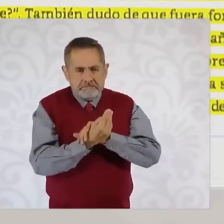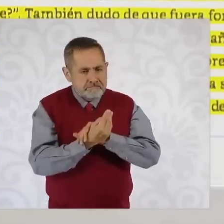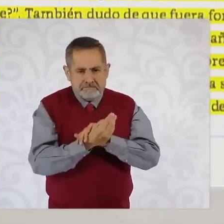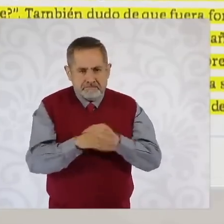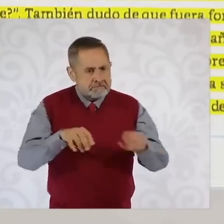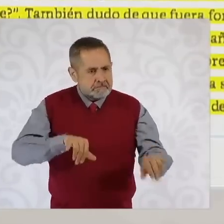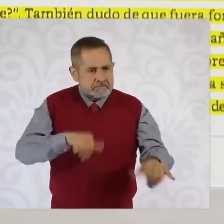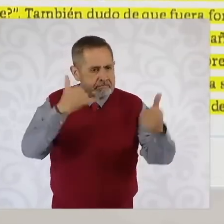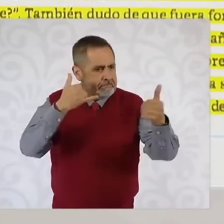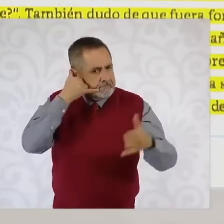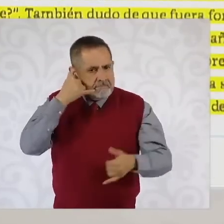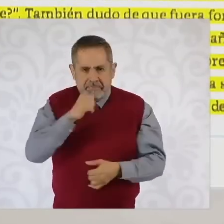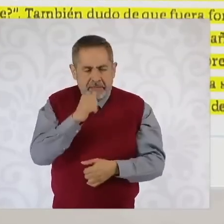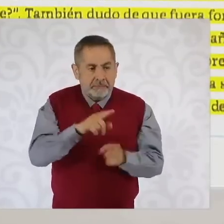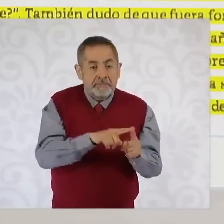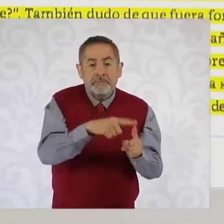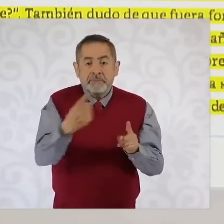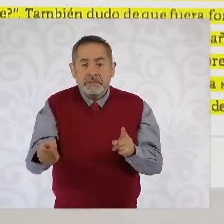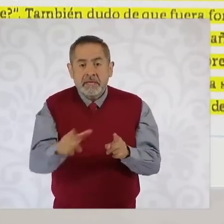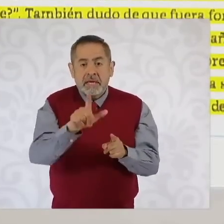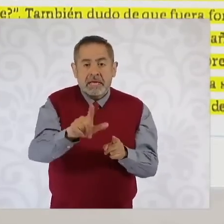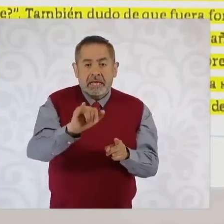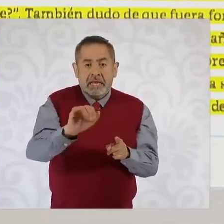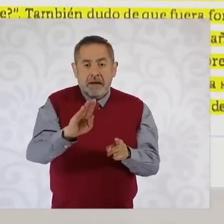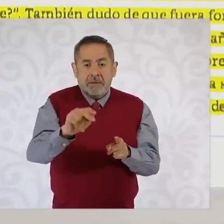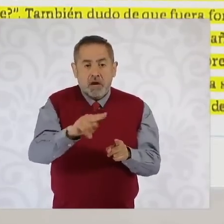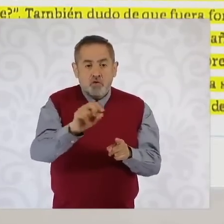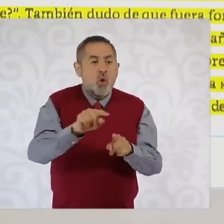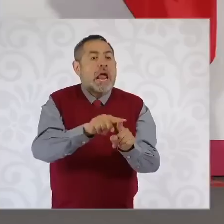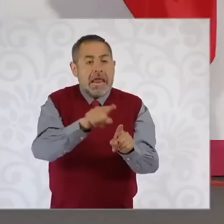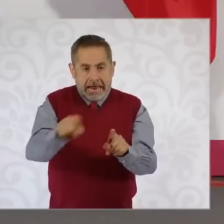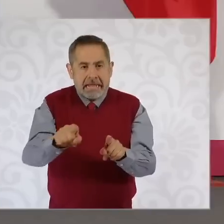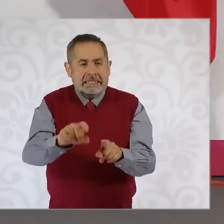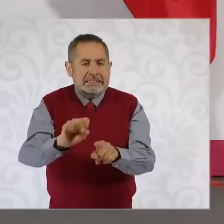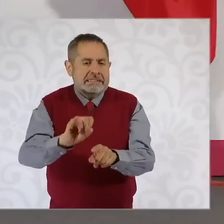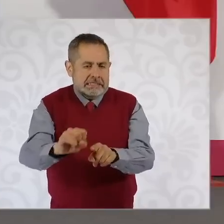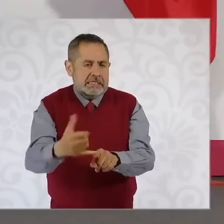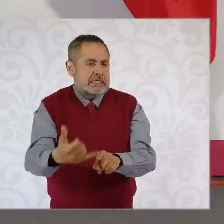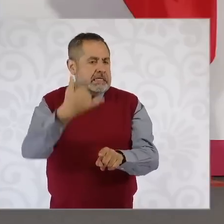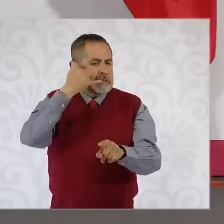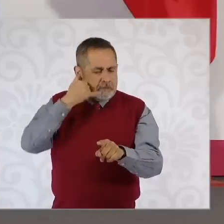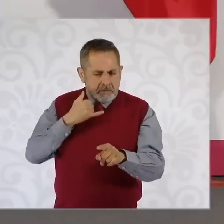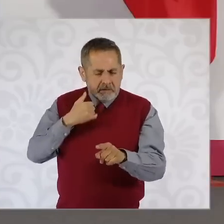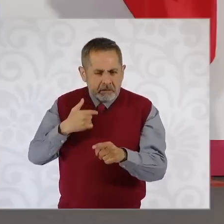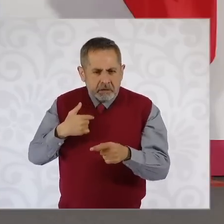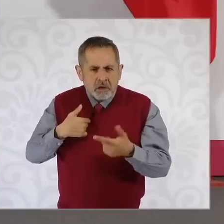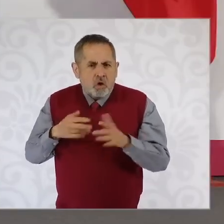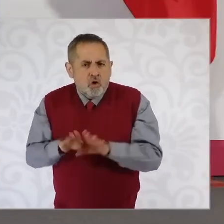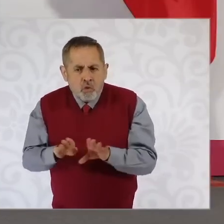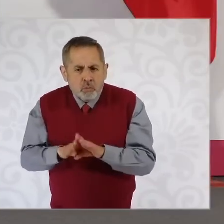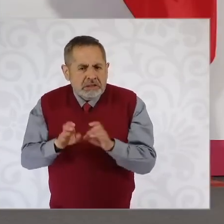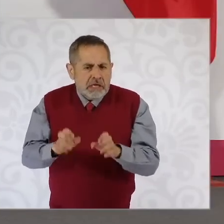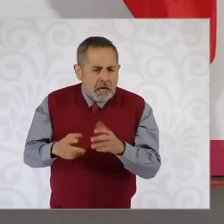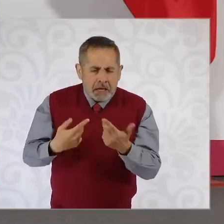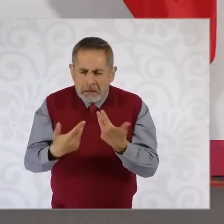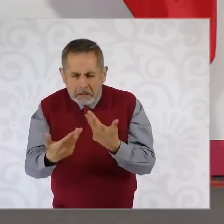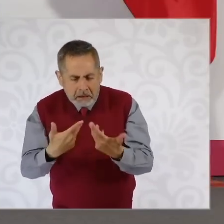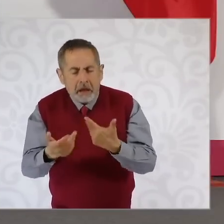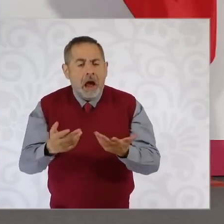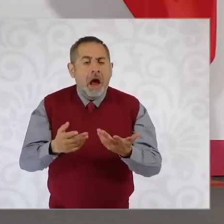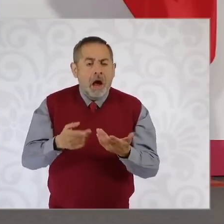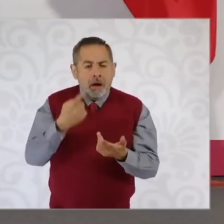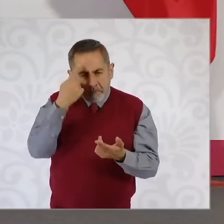lievanos Sí me llamó en parte para conocer cómo iba todo y en parte para disfrazar lo que